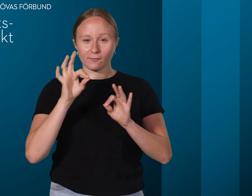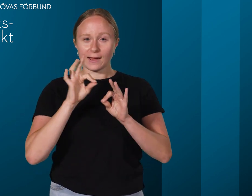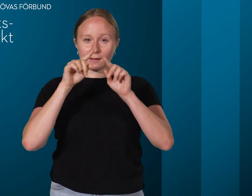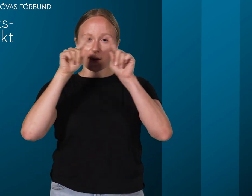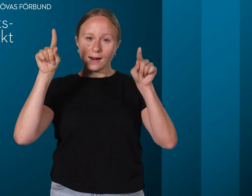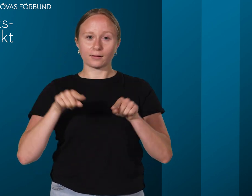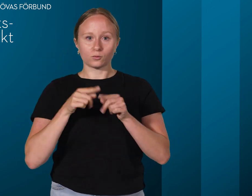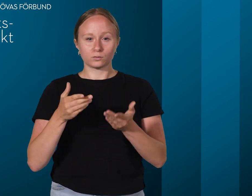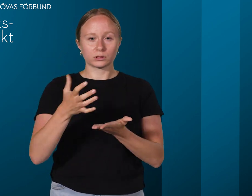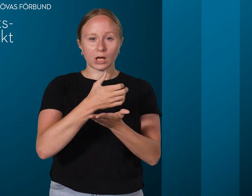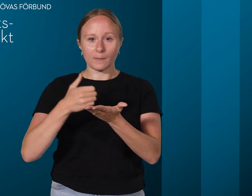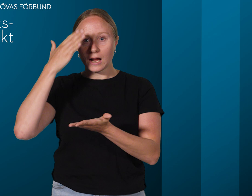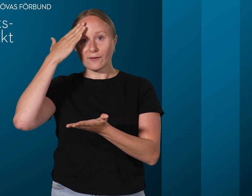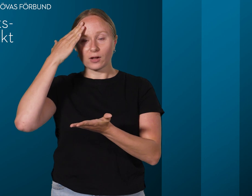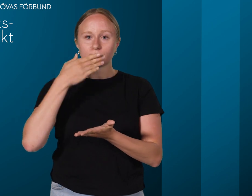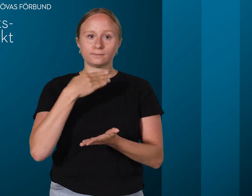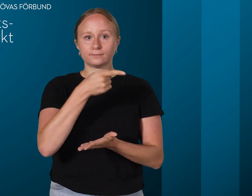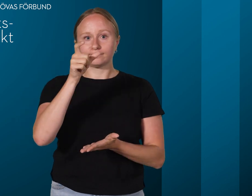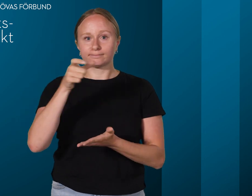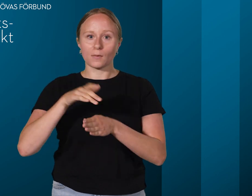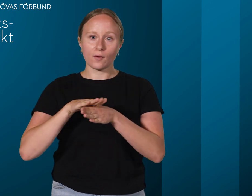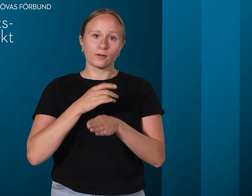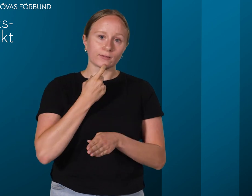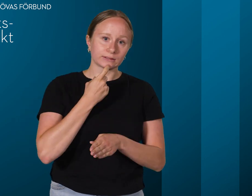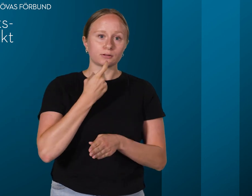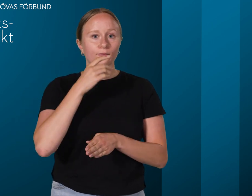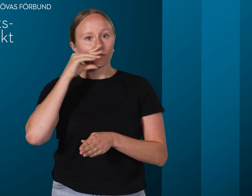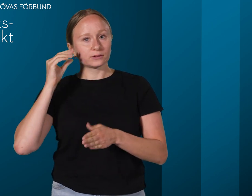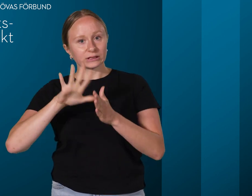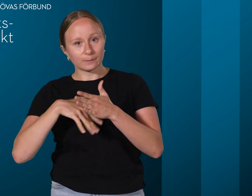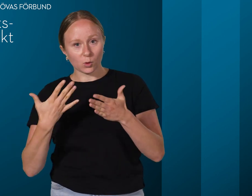Enkäten samlar in information om erfarenheter och synpunkter -